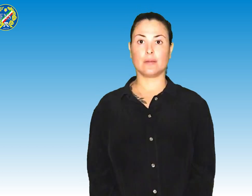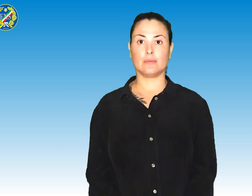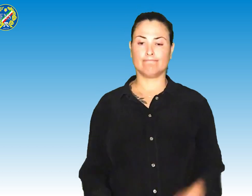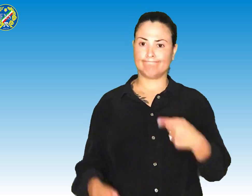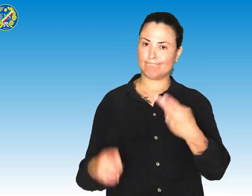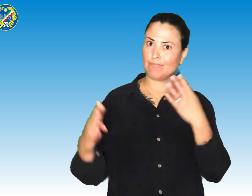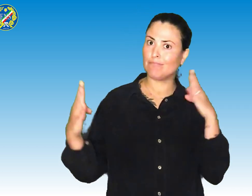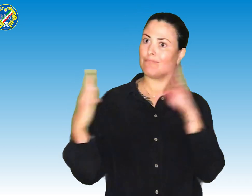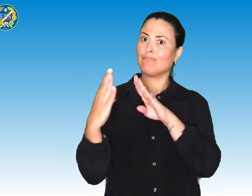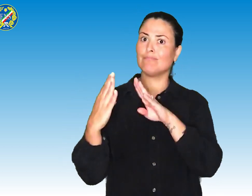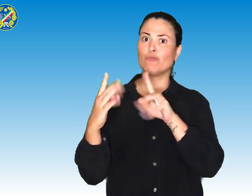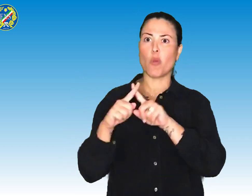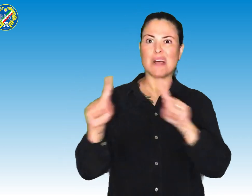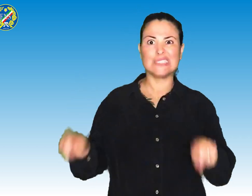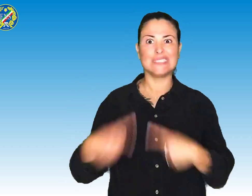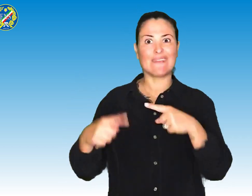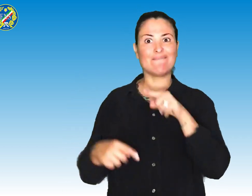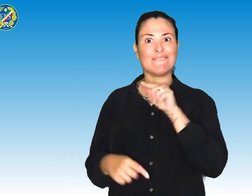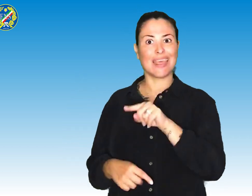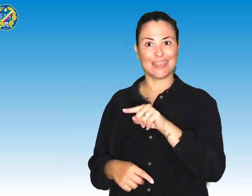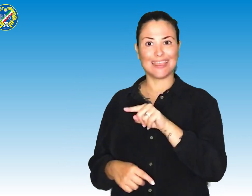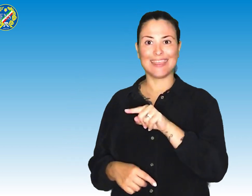Per fare fronte a questa sfida,